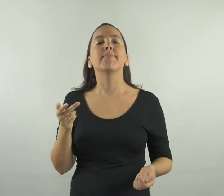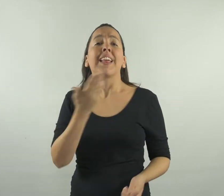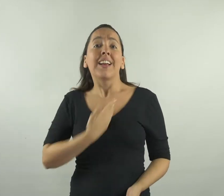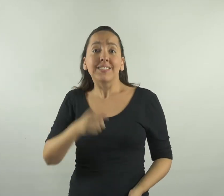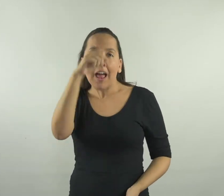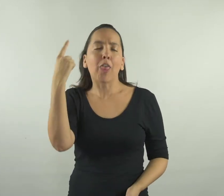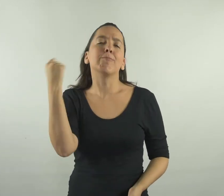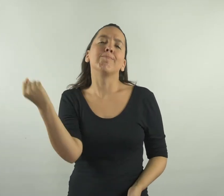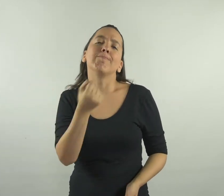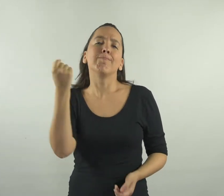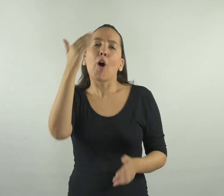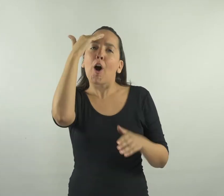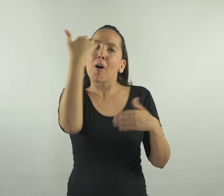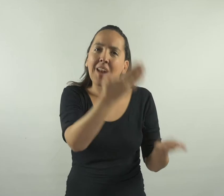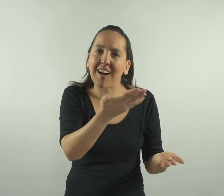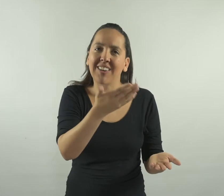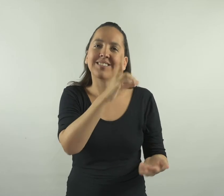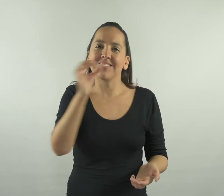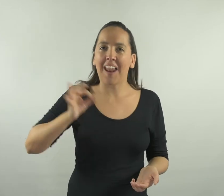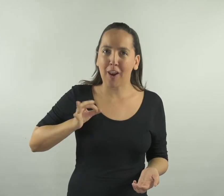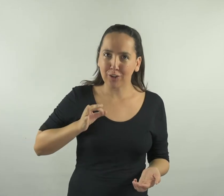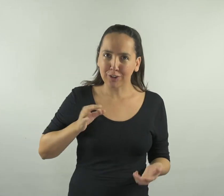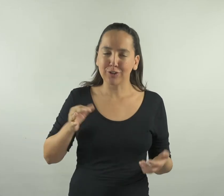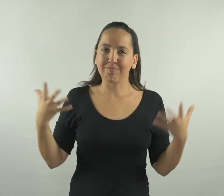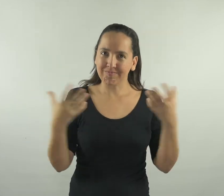a quién el estado quiso conmemorar para el centenario de su muerte.